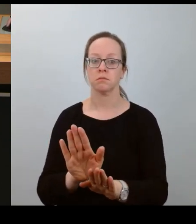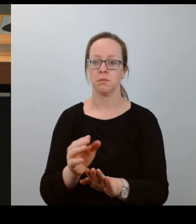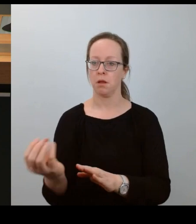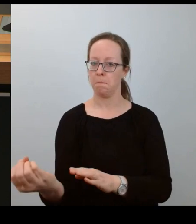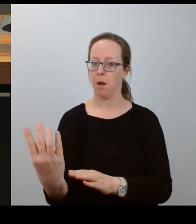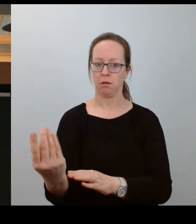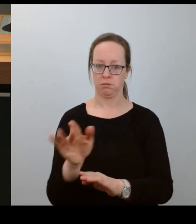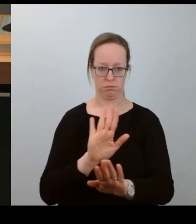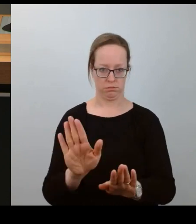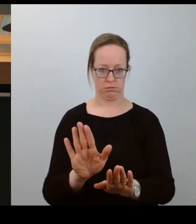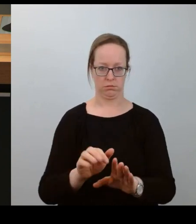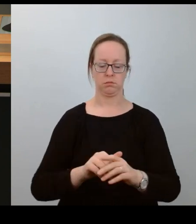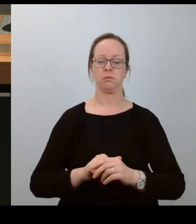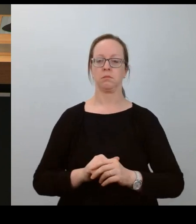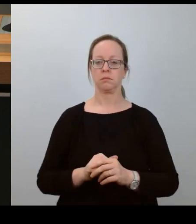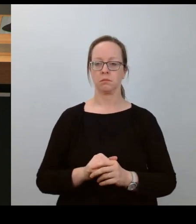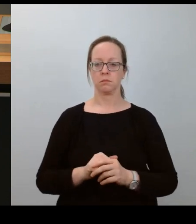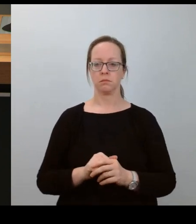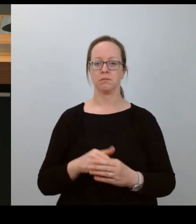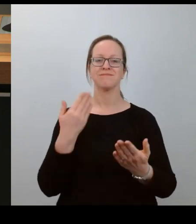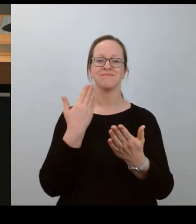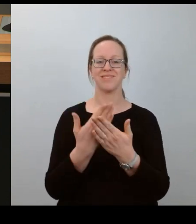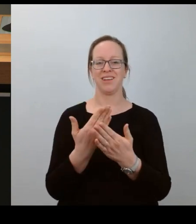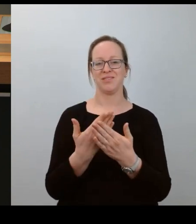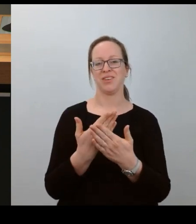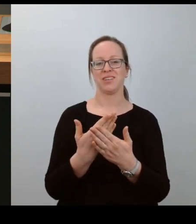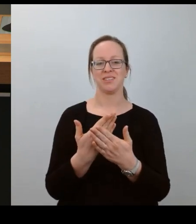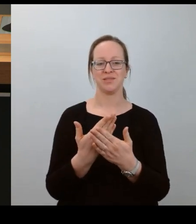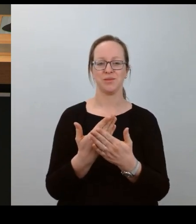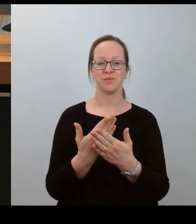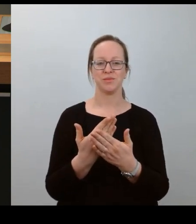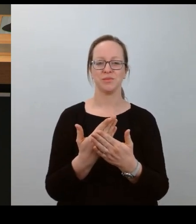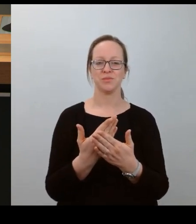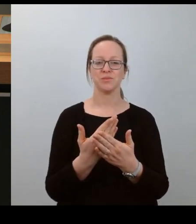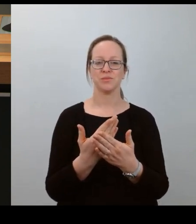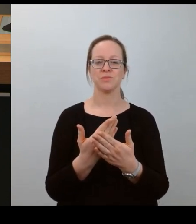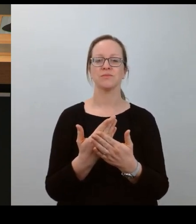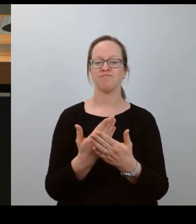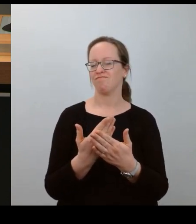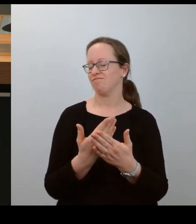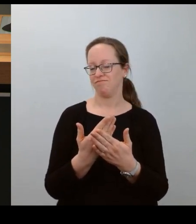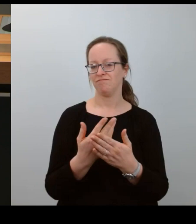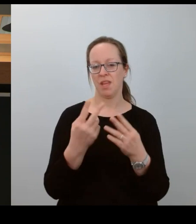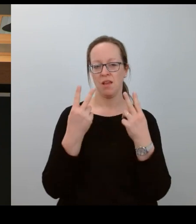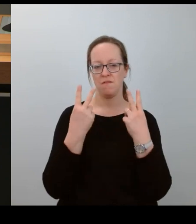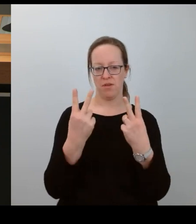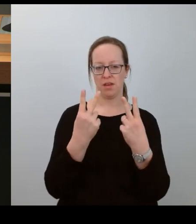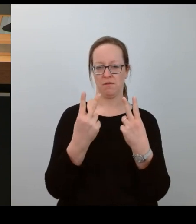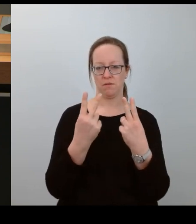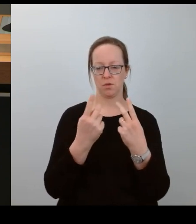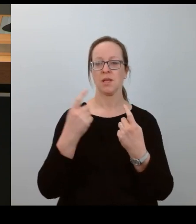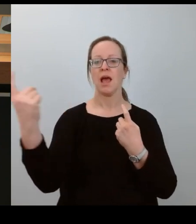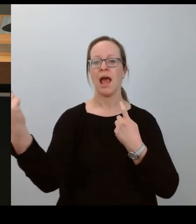und Juristen, die out of the box denken, die um die Ecke denken, die nicht sofort beim kleinsten Widerstand aufge.